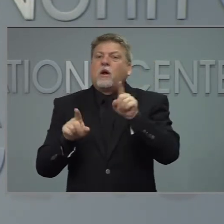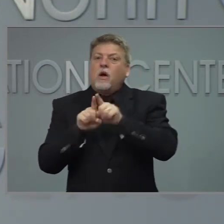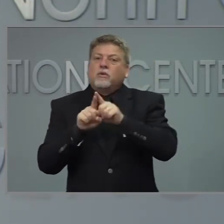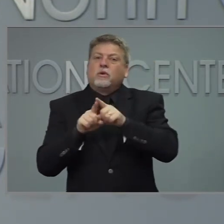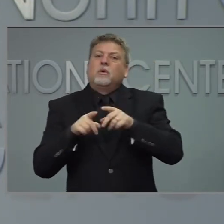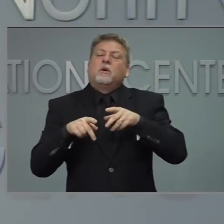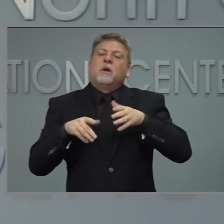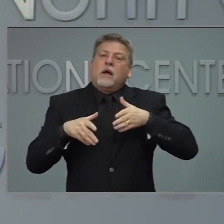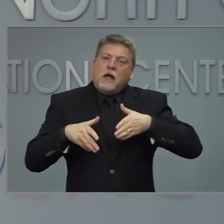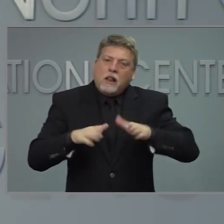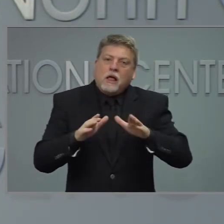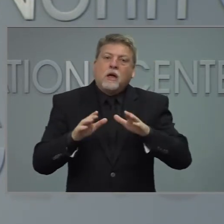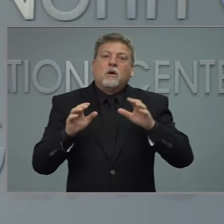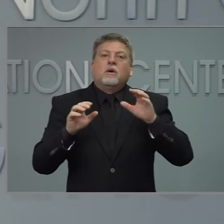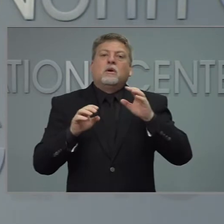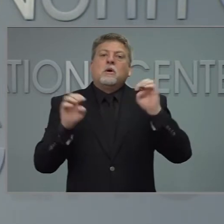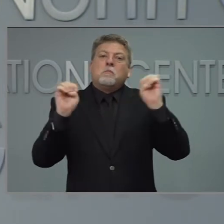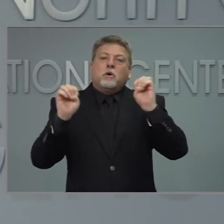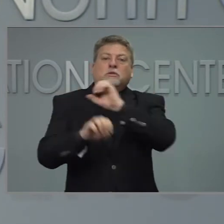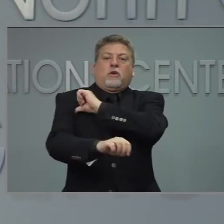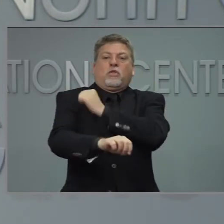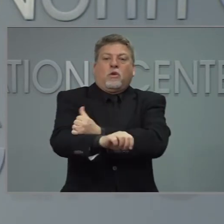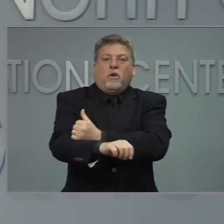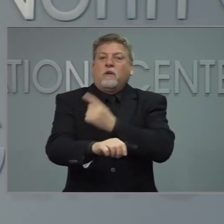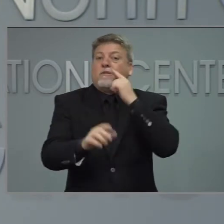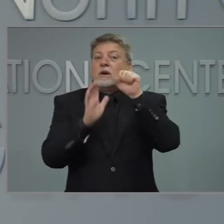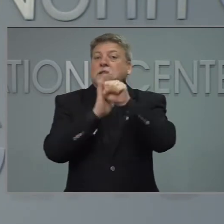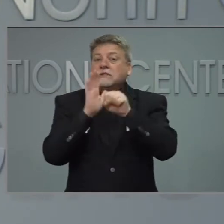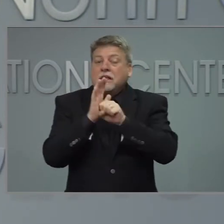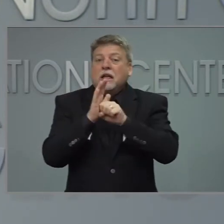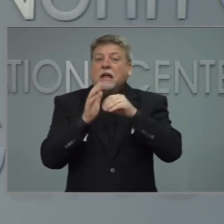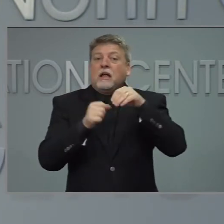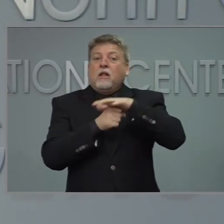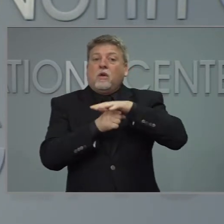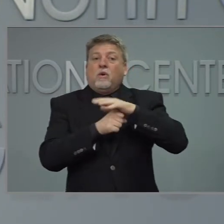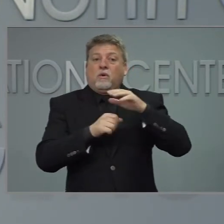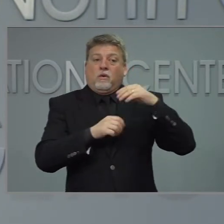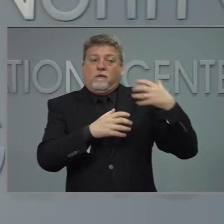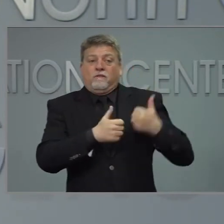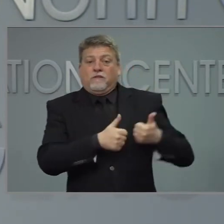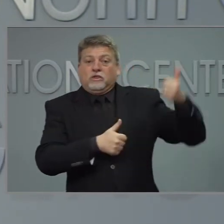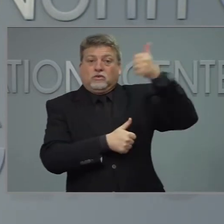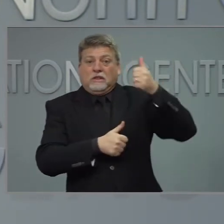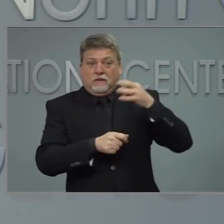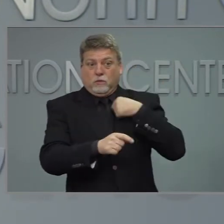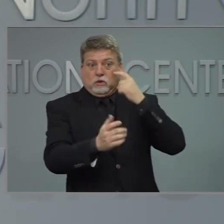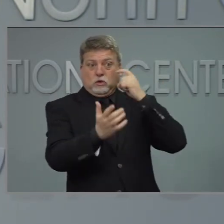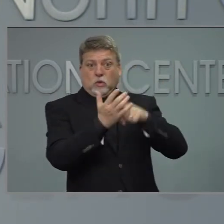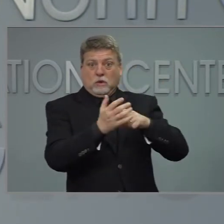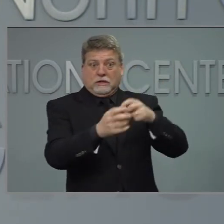conservara la autoridad en de emergencia nivel estatal y local en caso de que haya un